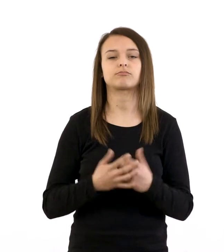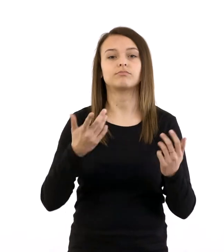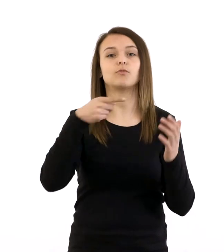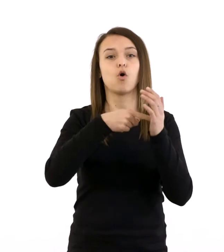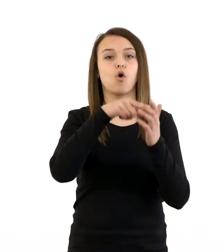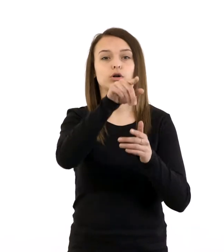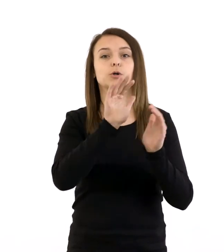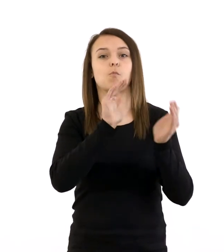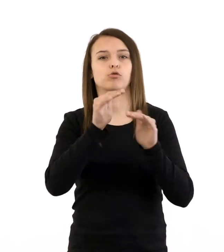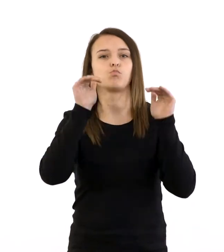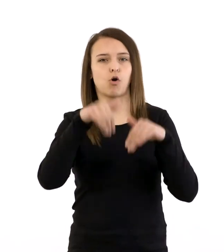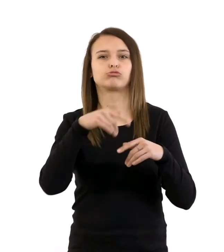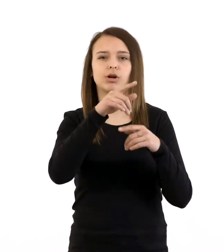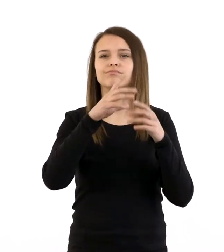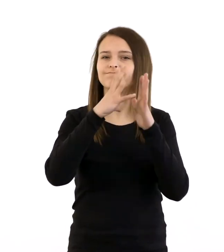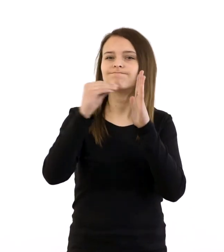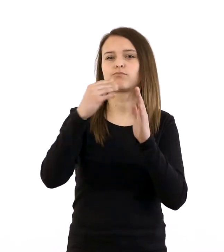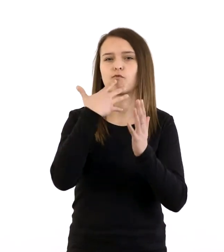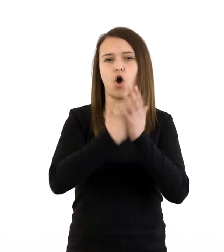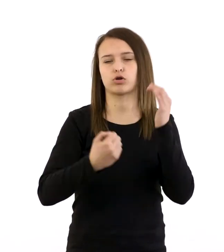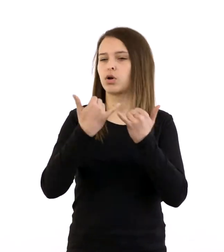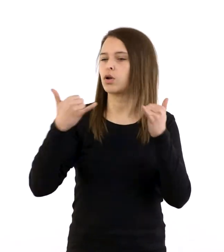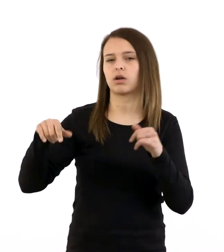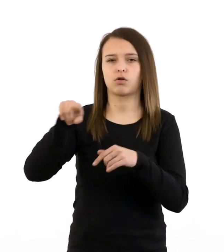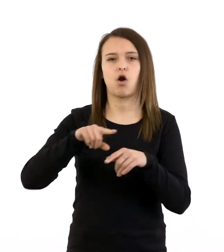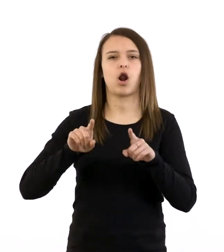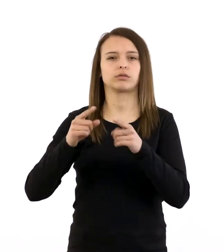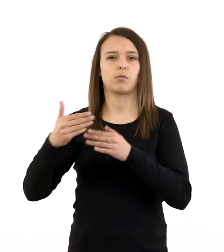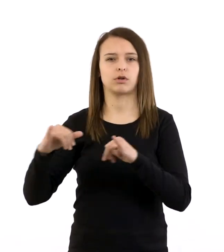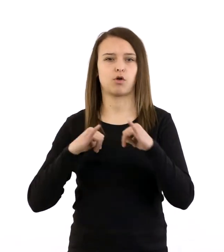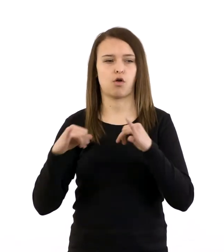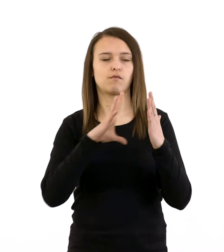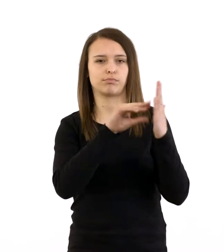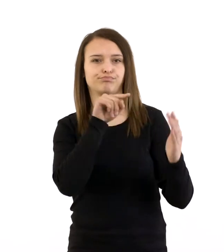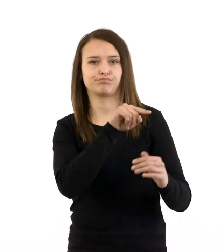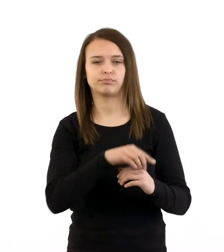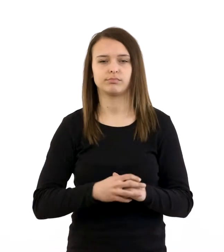Ten sposób modelowania i planowania biznesowego może być wykorzystywany również przez organizacje pozarządowe.